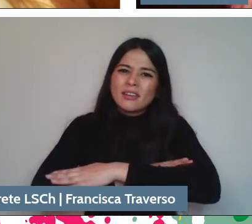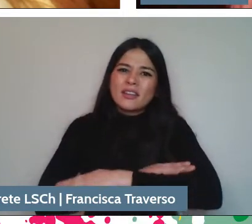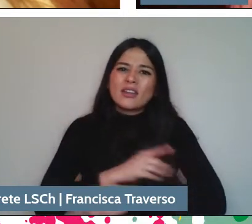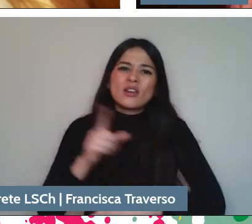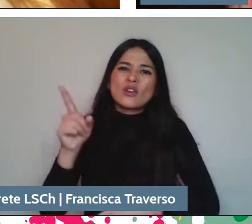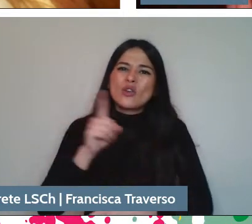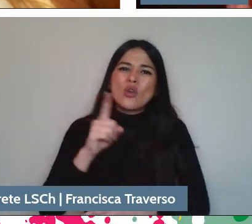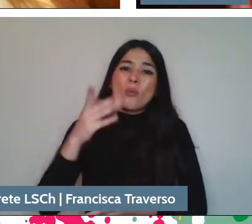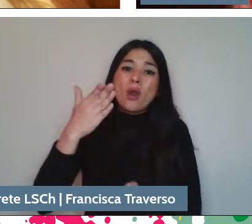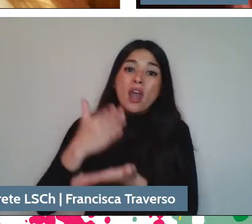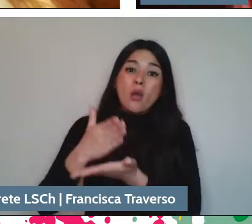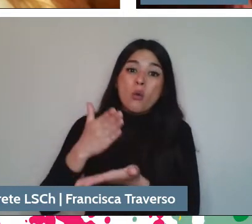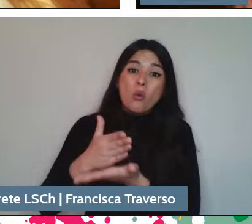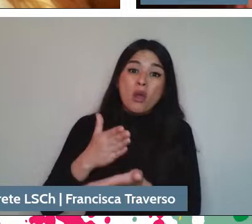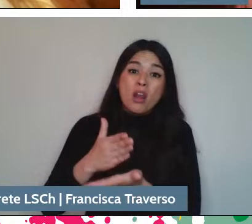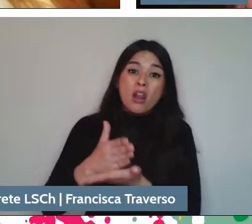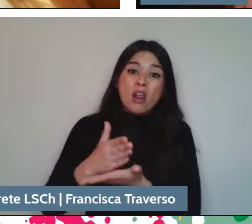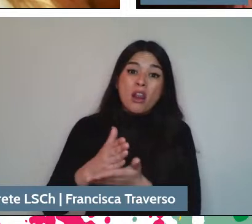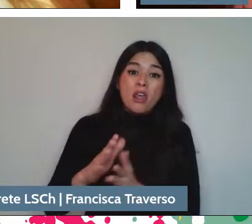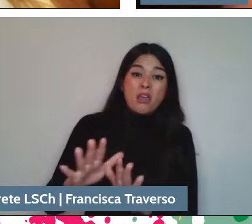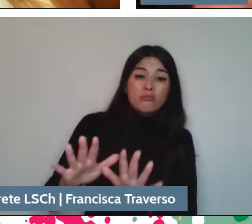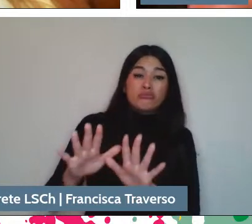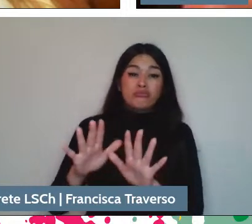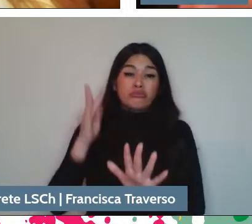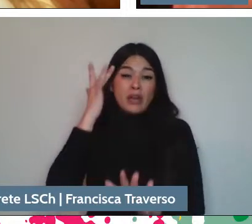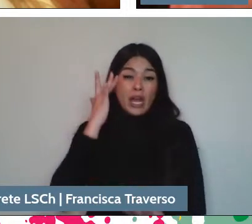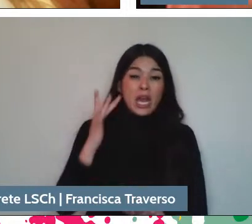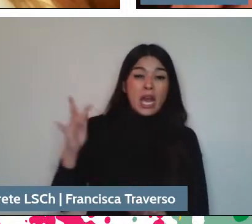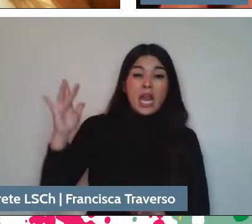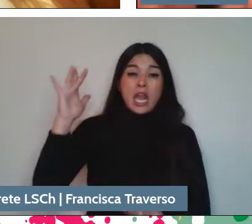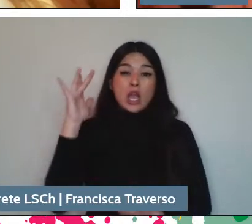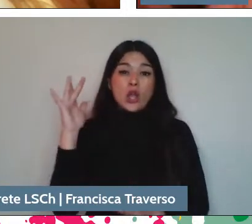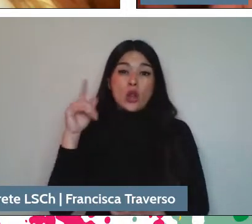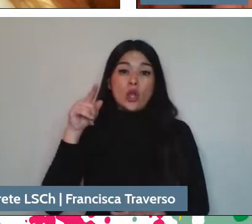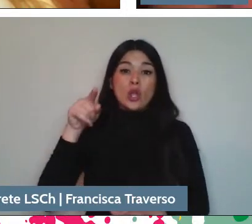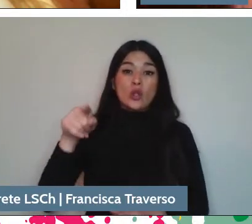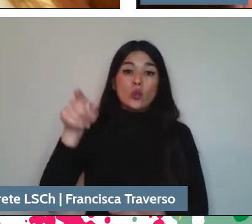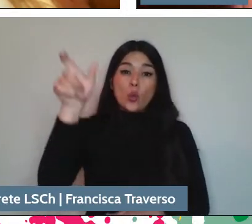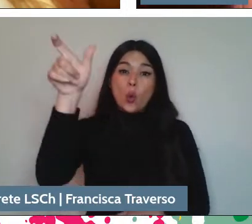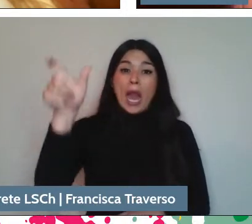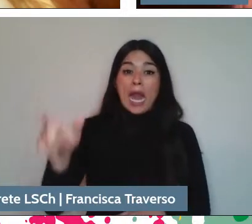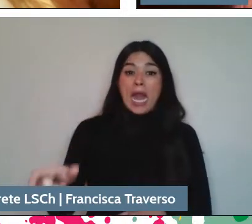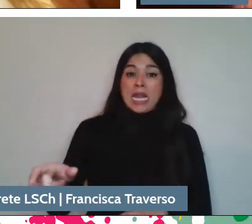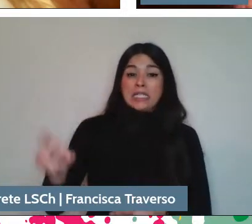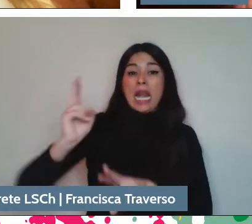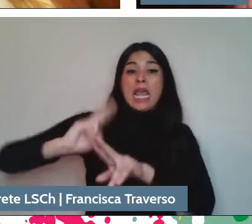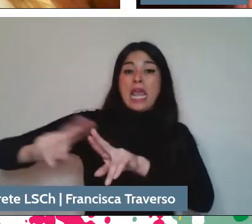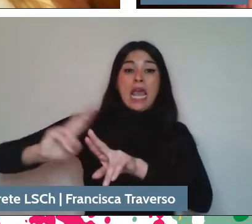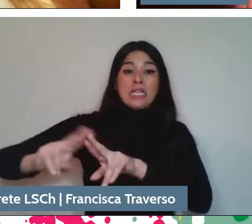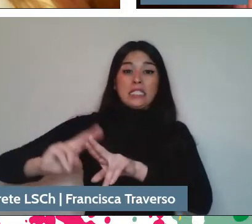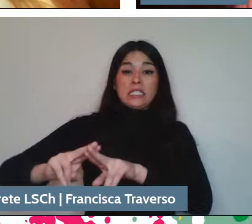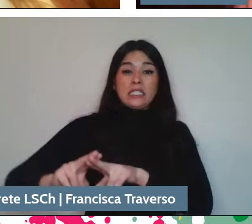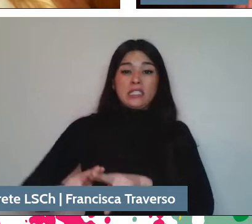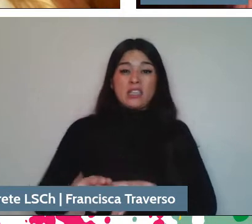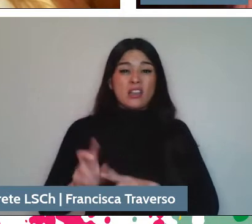"Un acto de potencia, de Ingenio, de que tú eres la que hace tal cosa". No, es más bien al revés.